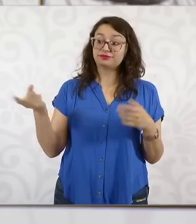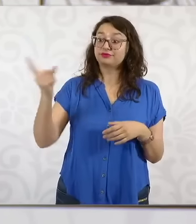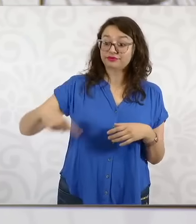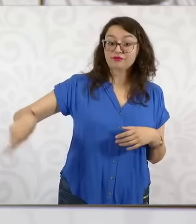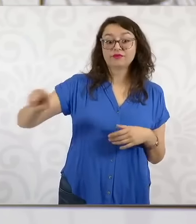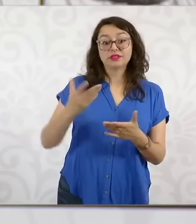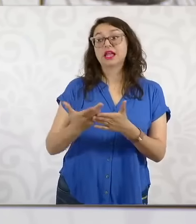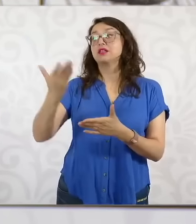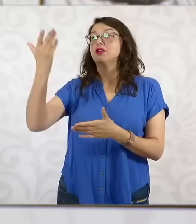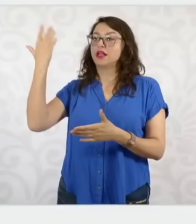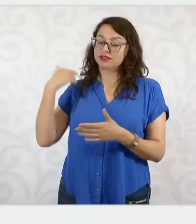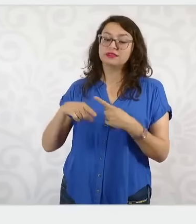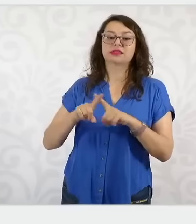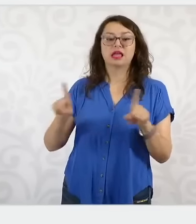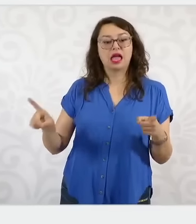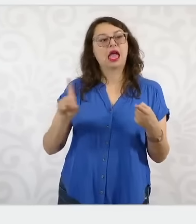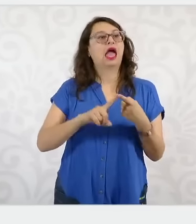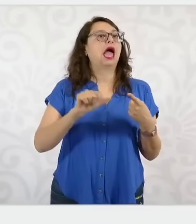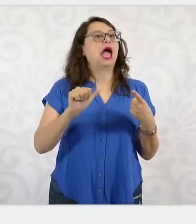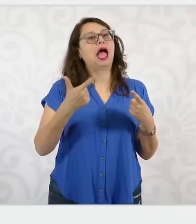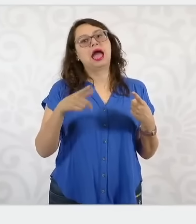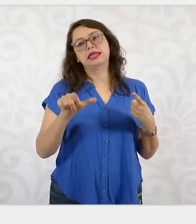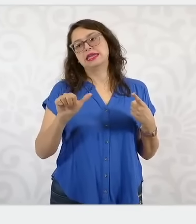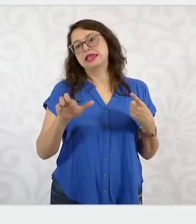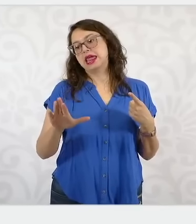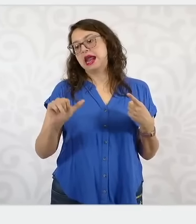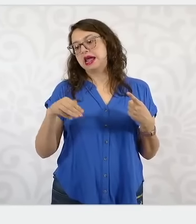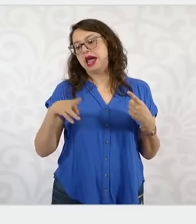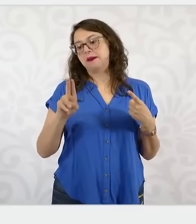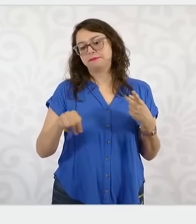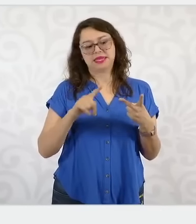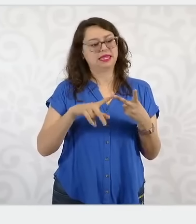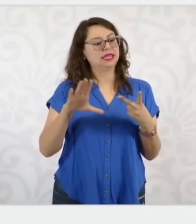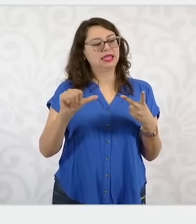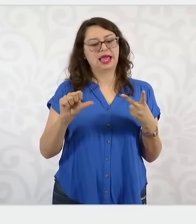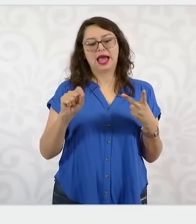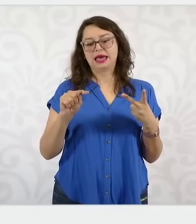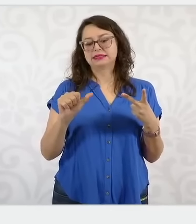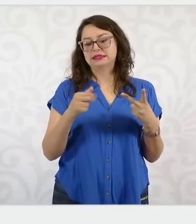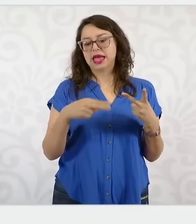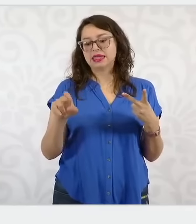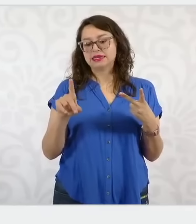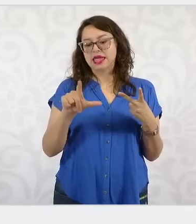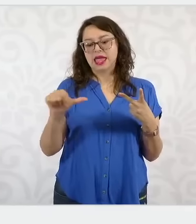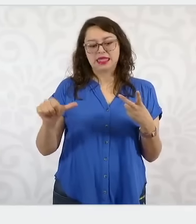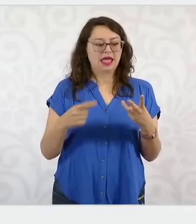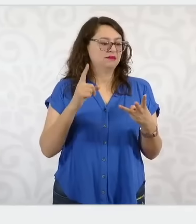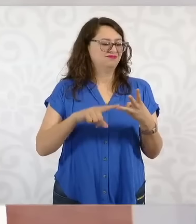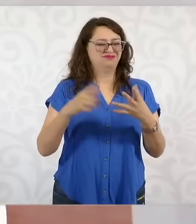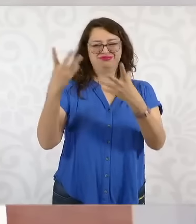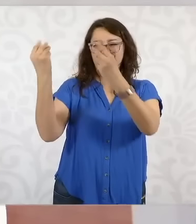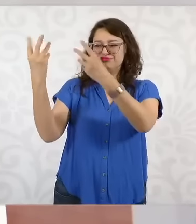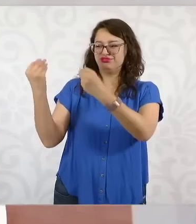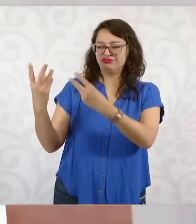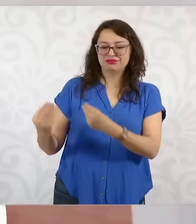los intelectuales Aguilar Camín, Jorge Castañeda, eh muchos, muchos, muchos. ¿A qué estaban